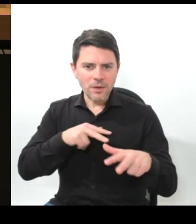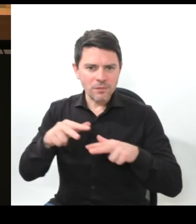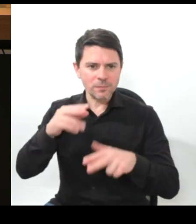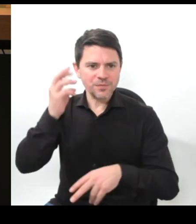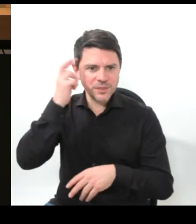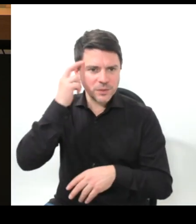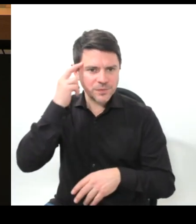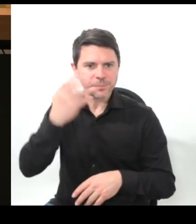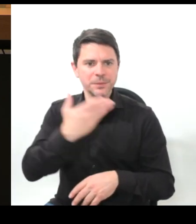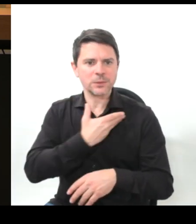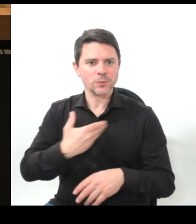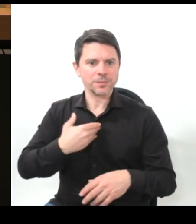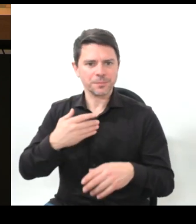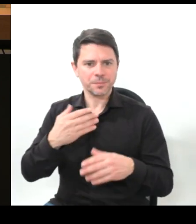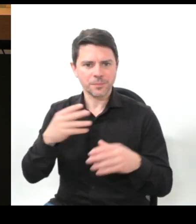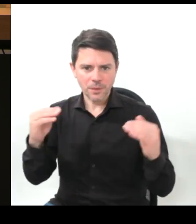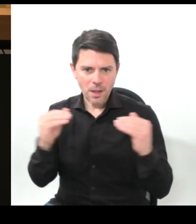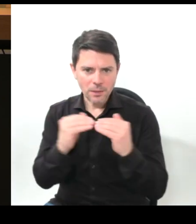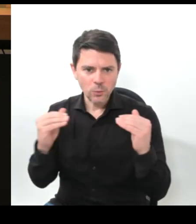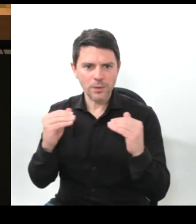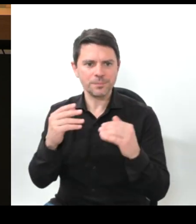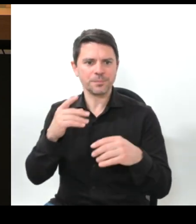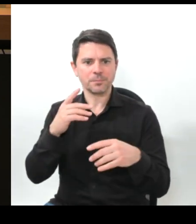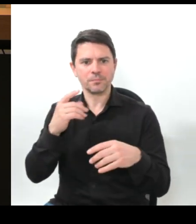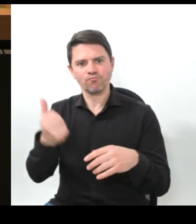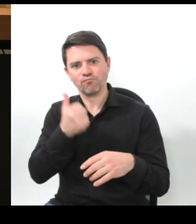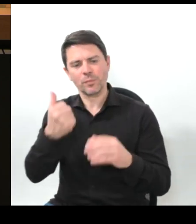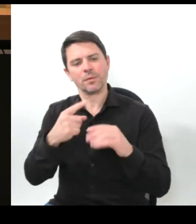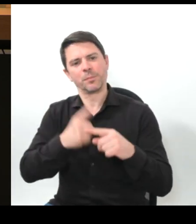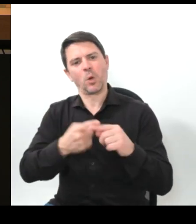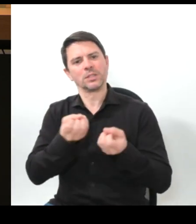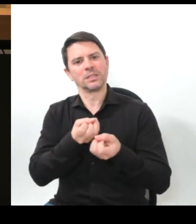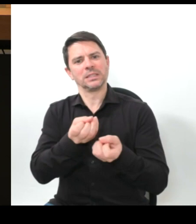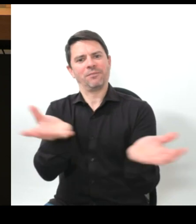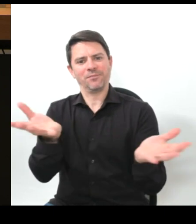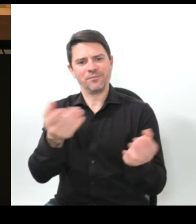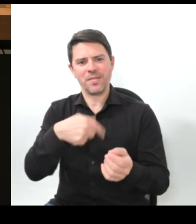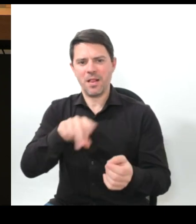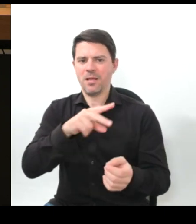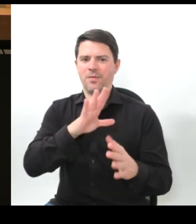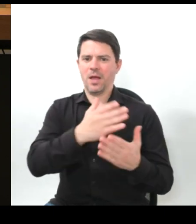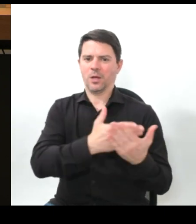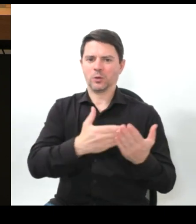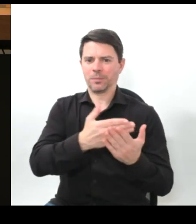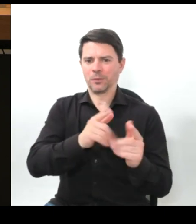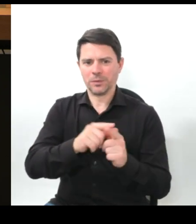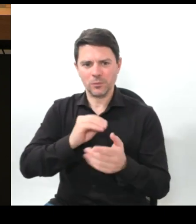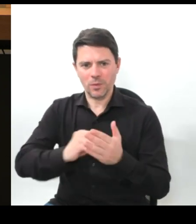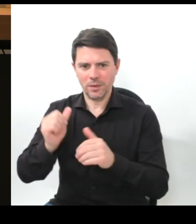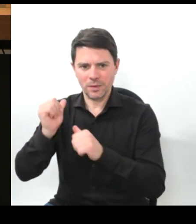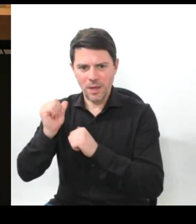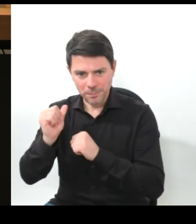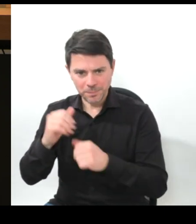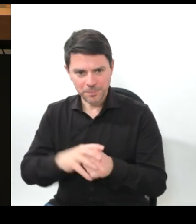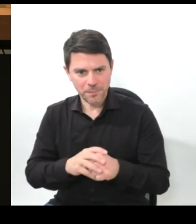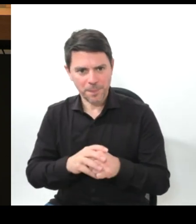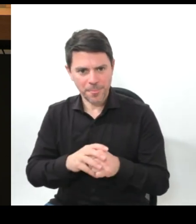die am Ende die nicht so einfach Arbeitsumsetzung hatte und hat, und der nicht immer leichten Rahmenbedingungen, so viel Ehrlichkeit gehört dazu.